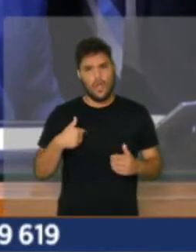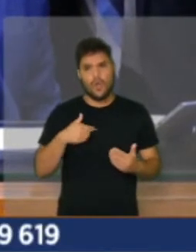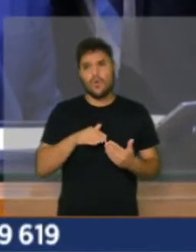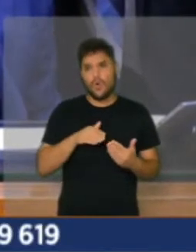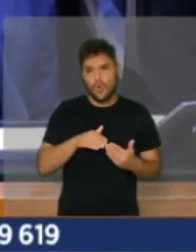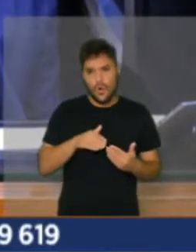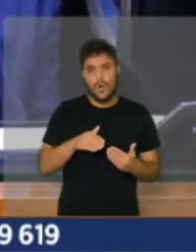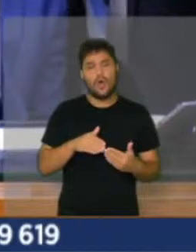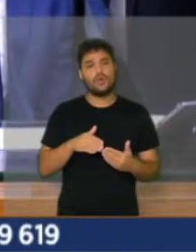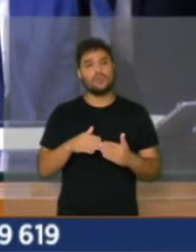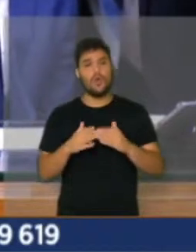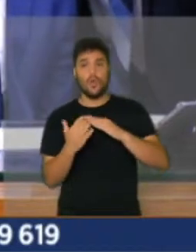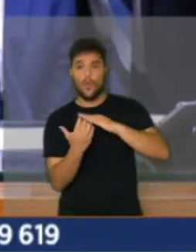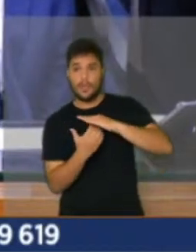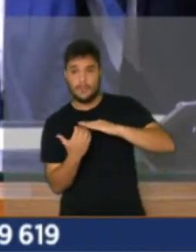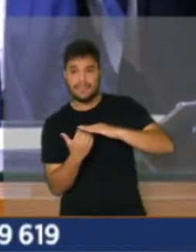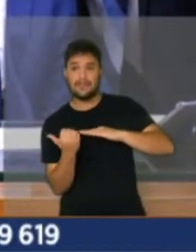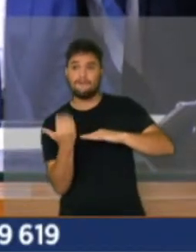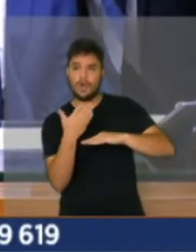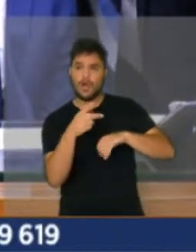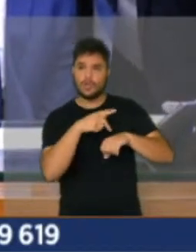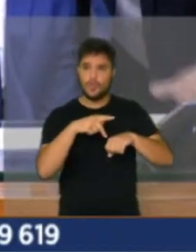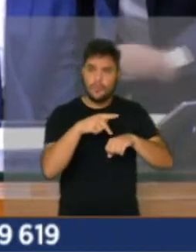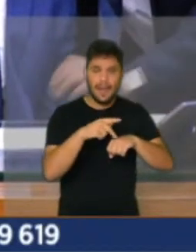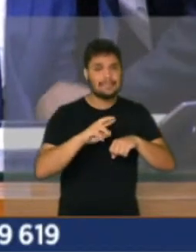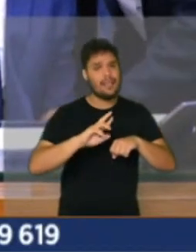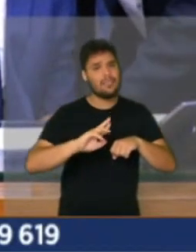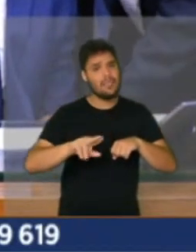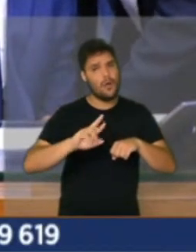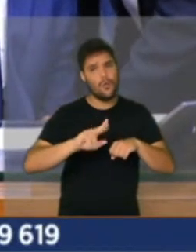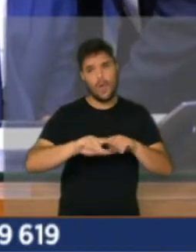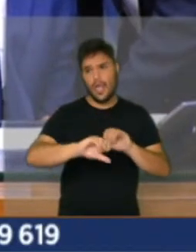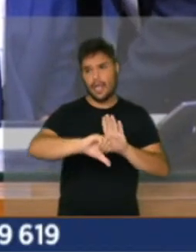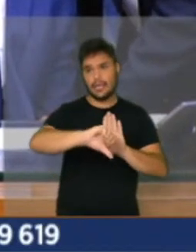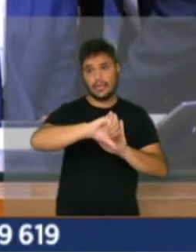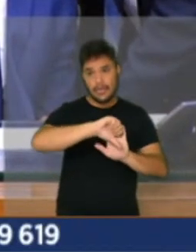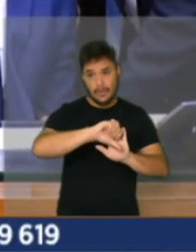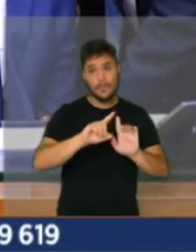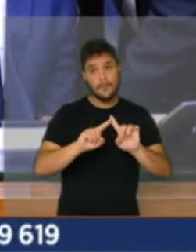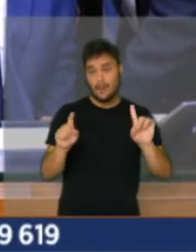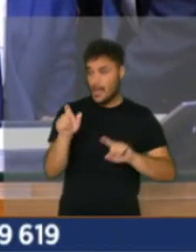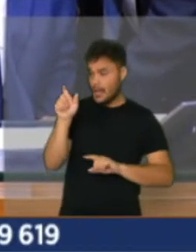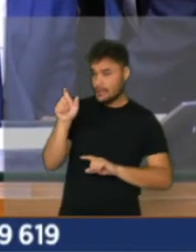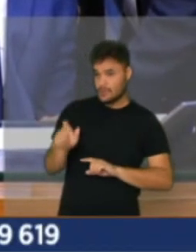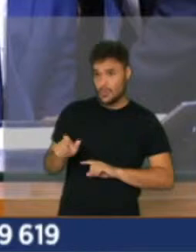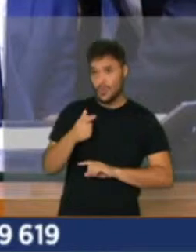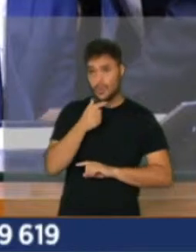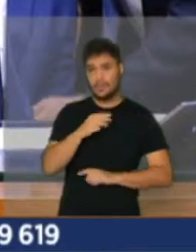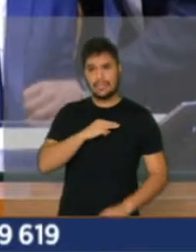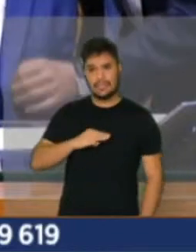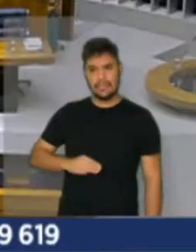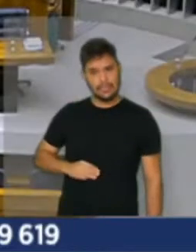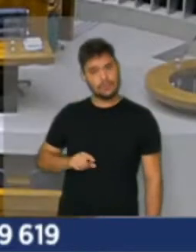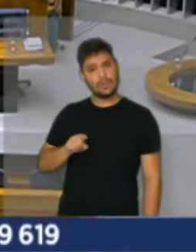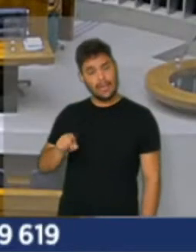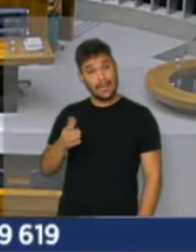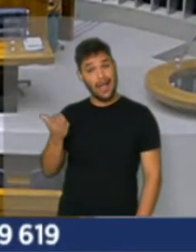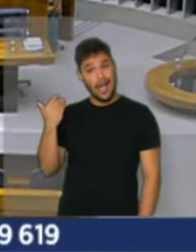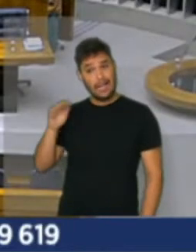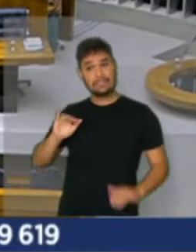UM CRIME. MAS, UMA PESSOA PÚBLICA COMO O MINISTRO QUE, NA CAMPANHA FALOU QUE NÃO IA AUMENTAR OS IMPOSTOS, E VEM PROPÕE AUMENTO DE IMPOSTO DE RENDA PARA AS PESSOAS